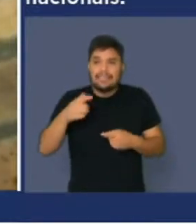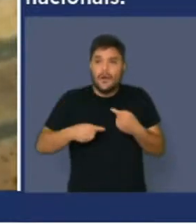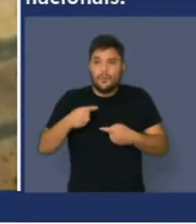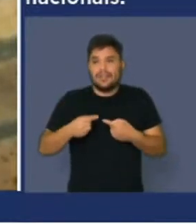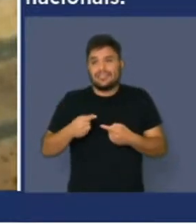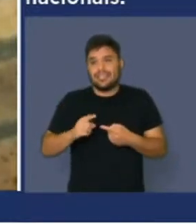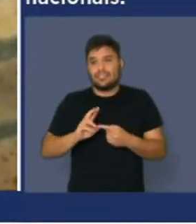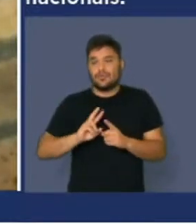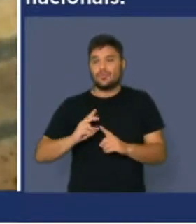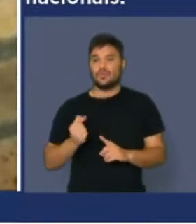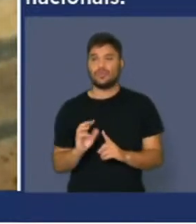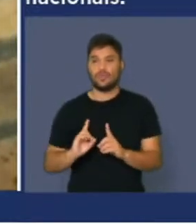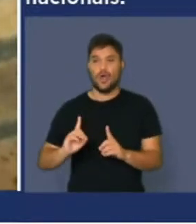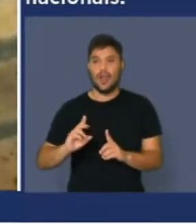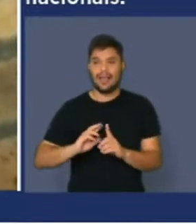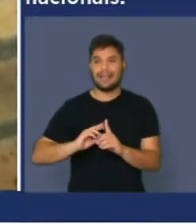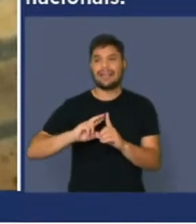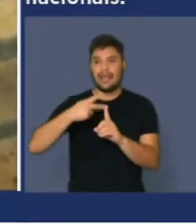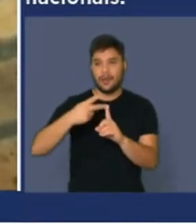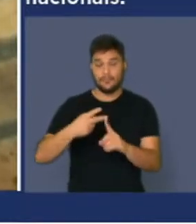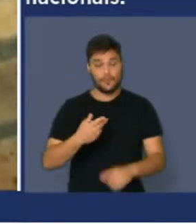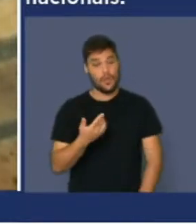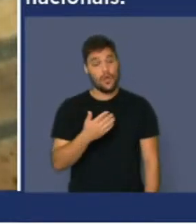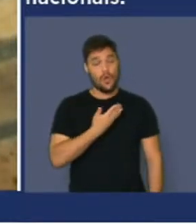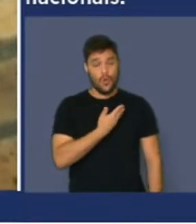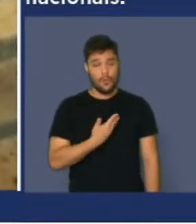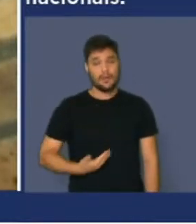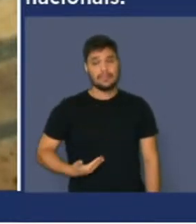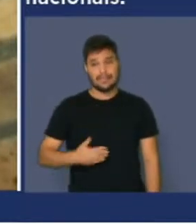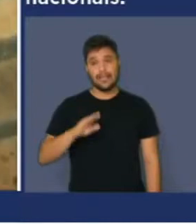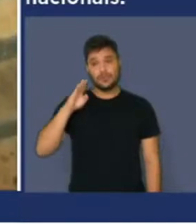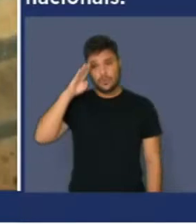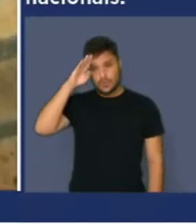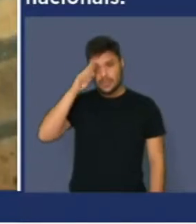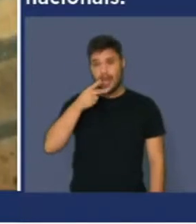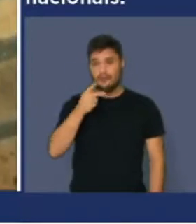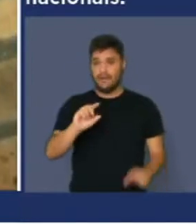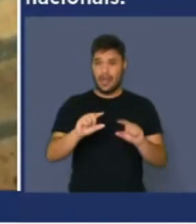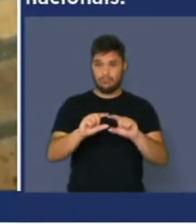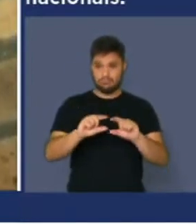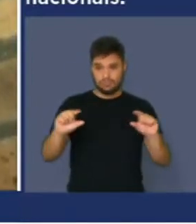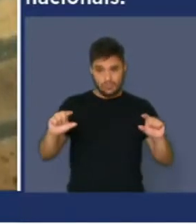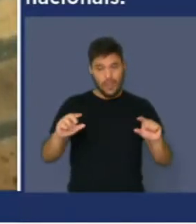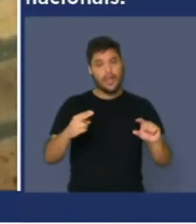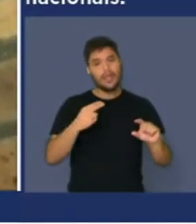SLOGAN DO GOVERNO BOLSONARO NÃO DEVE CONTINUAR SENDO, ALIÁS, NUNCA FOI BRASIL ACIMA DE TUDO. O BRASIL ESTÁ EM